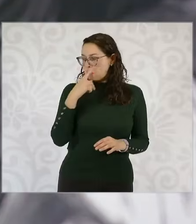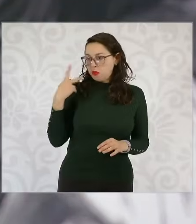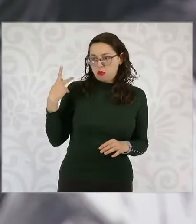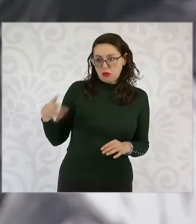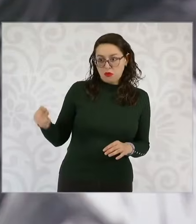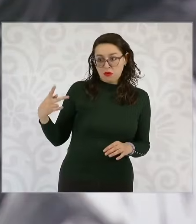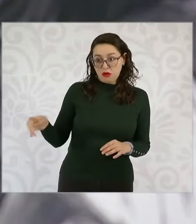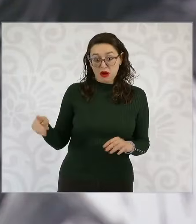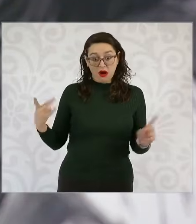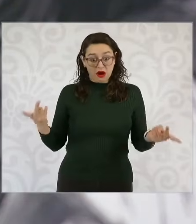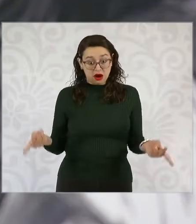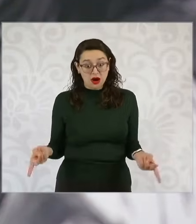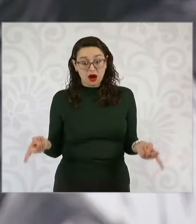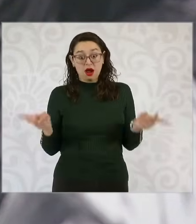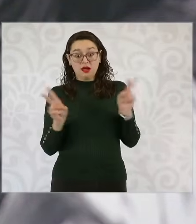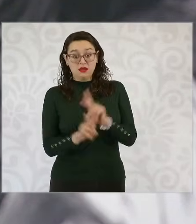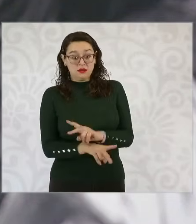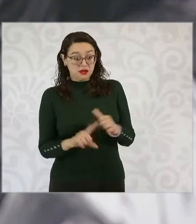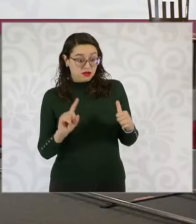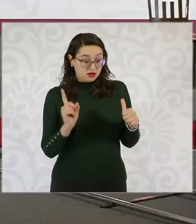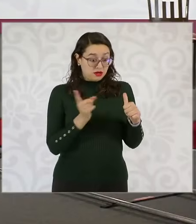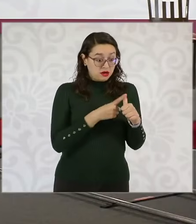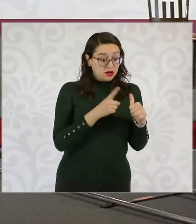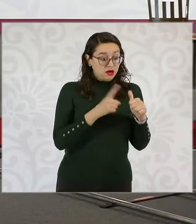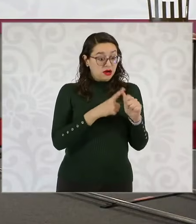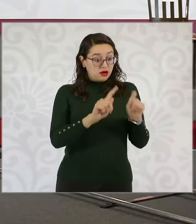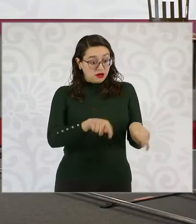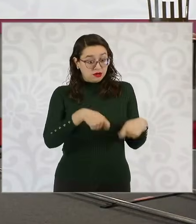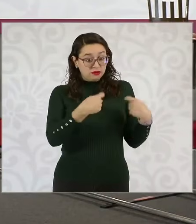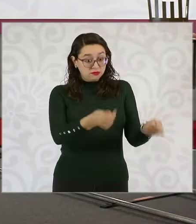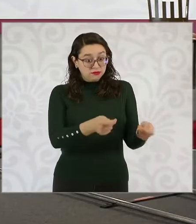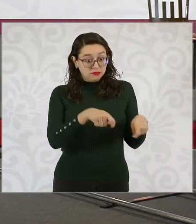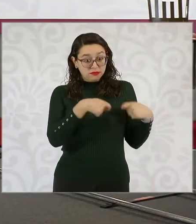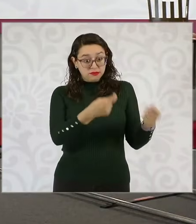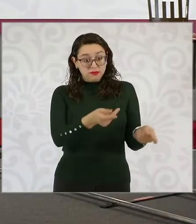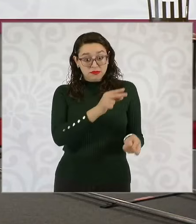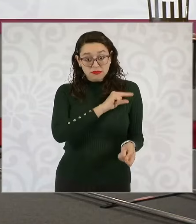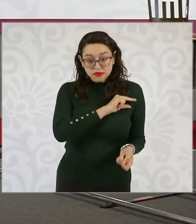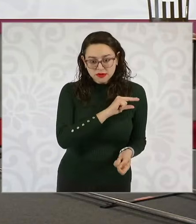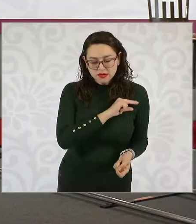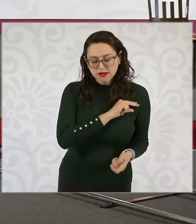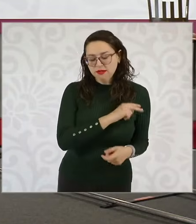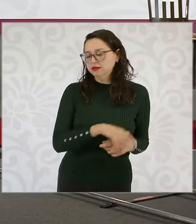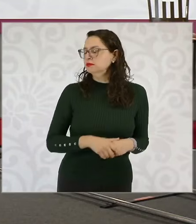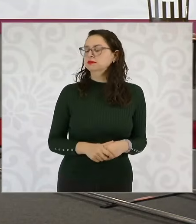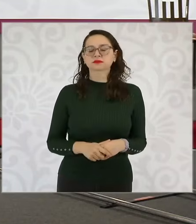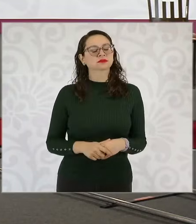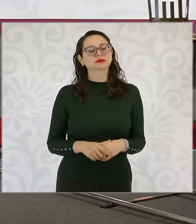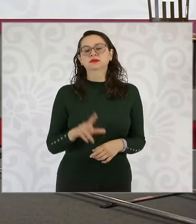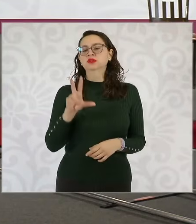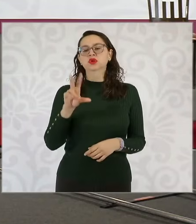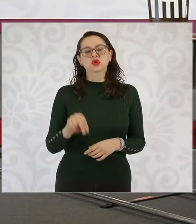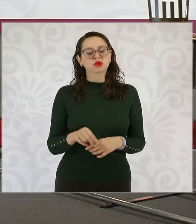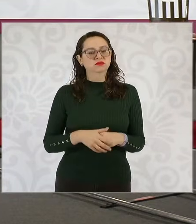serán entregadas las áreas petroleras más áreas petroleras al sector privado los bloques que